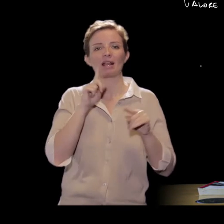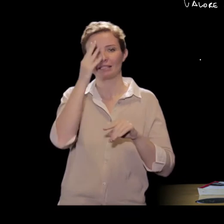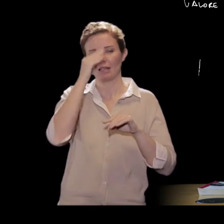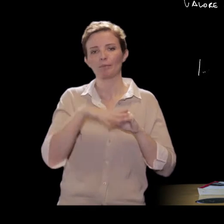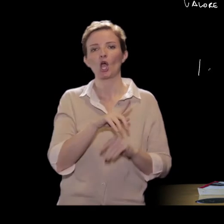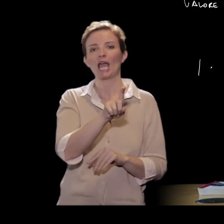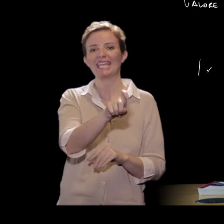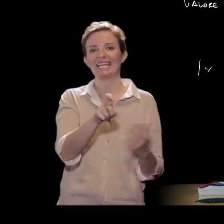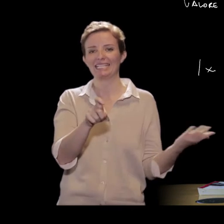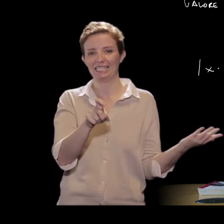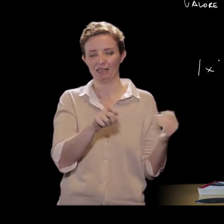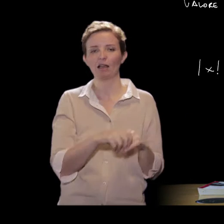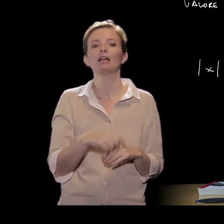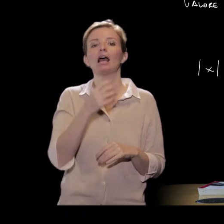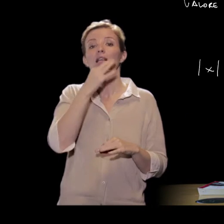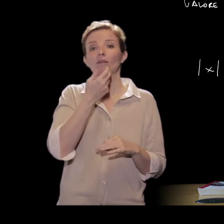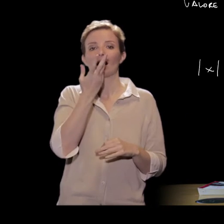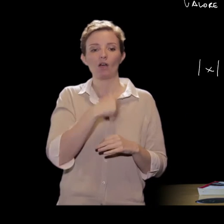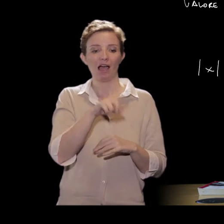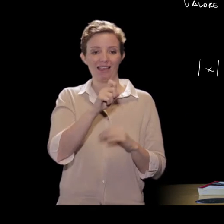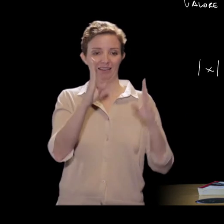Quindi dobbiamo calcolare il valore assoluto di x,